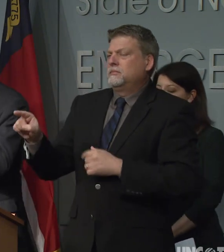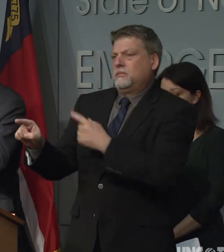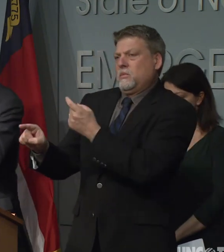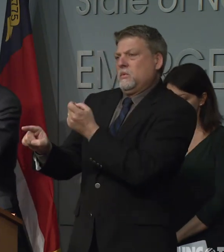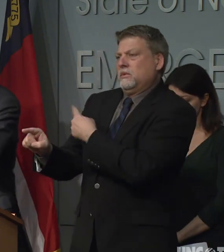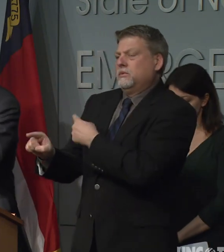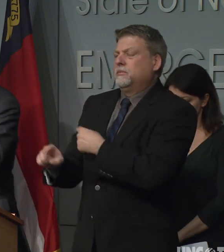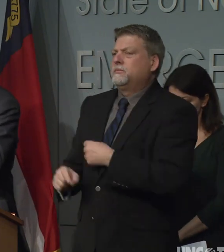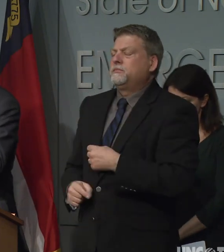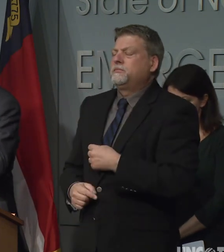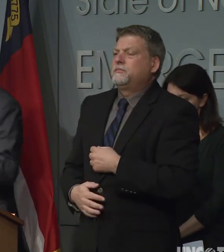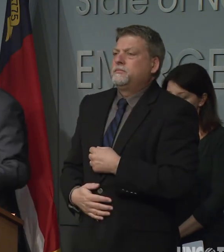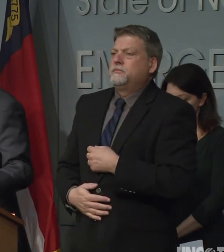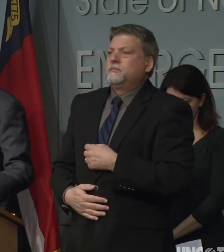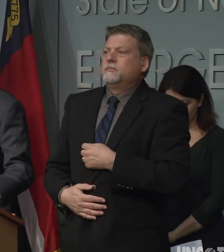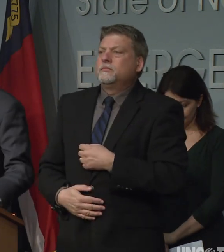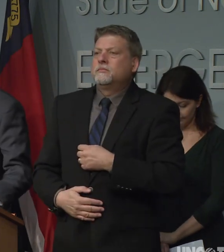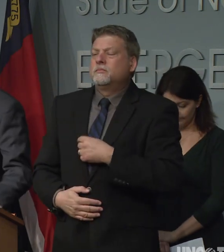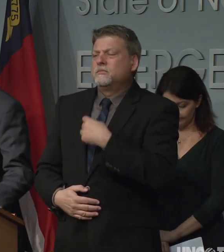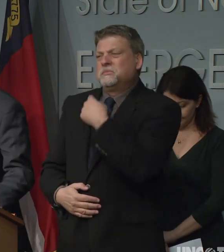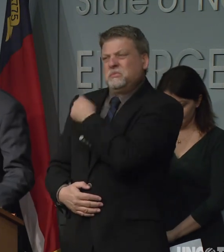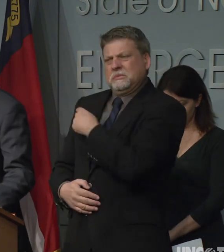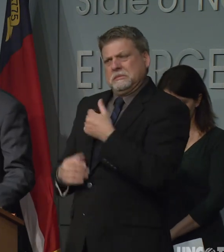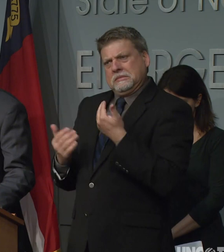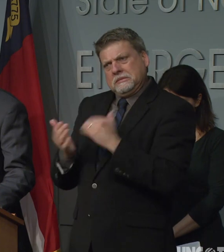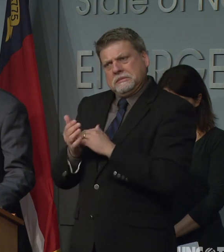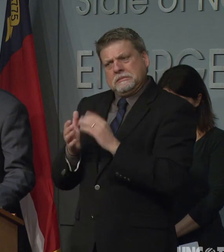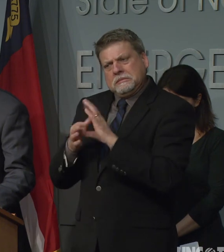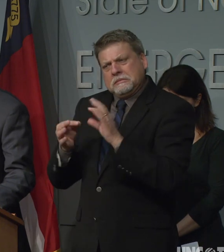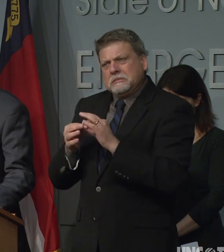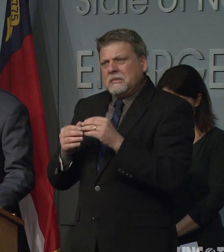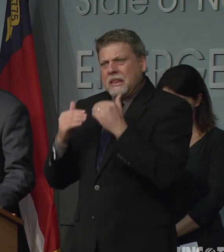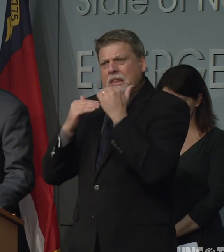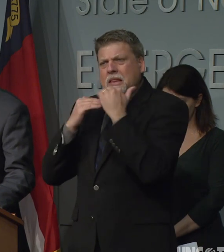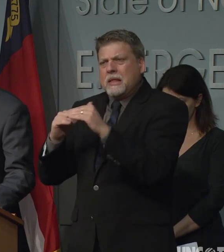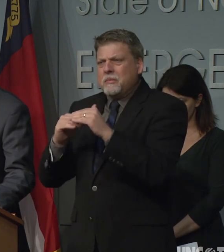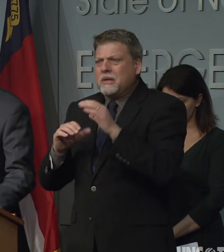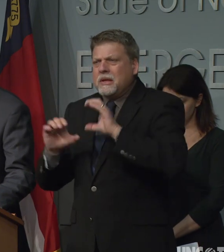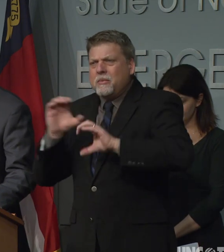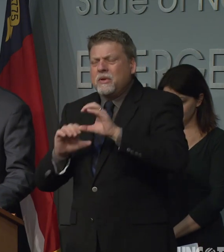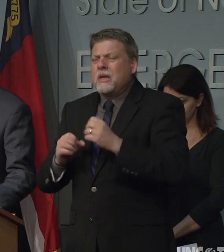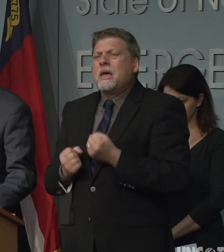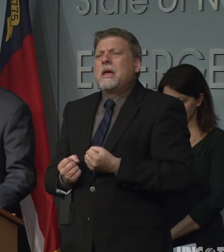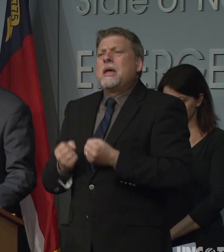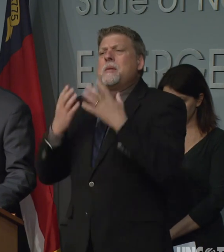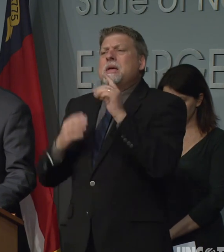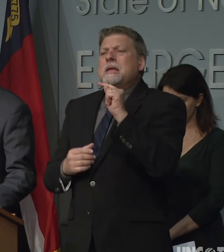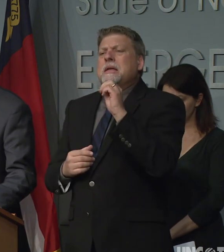Yo tengo una pregunta específicamente que es Cachi escuche que los suministros están limitados. Cuánto sketch